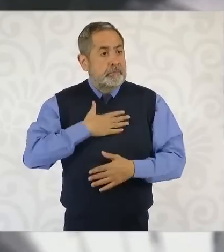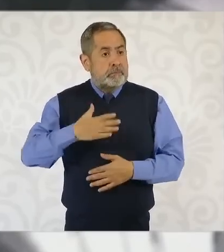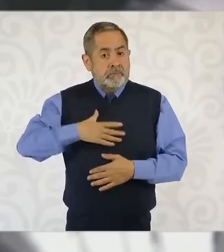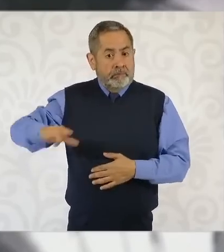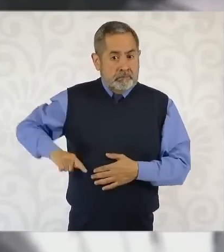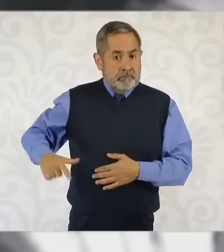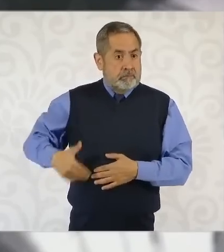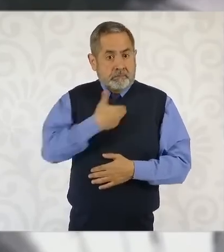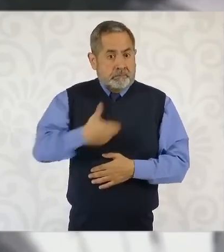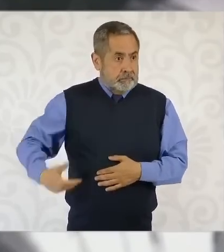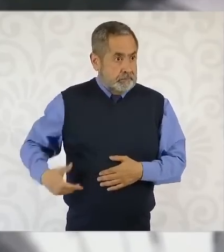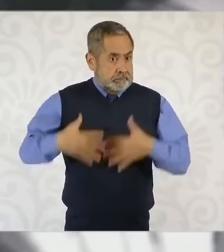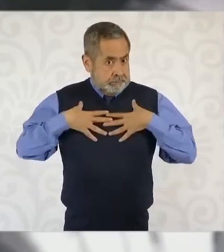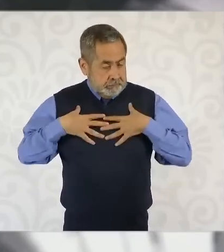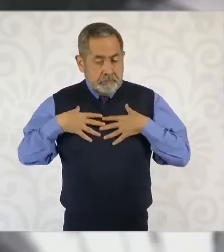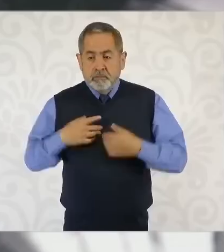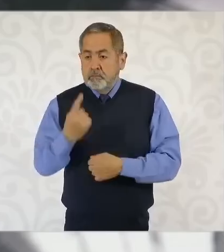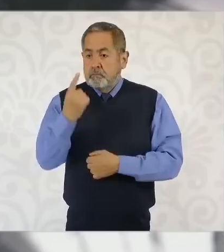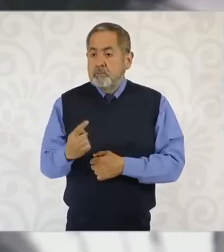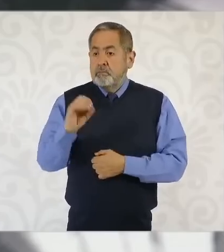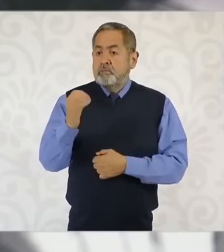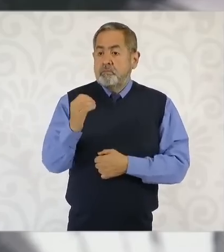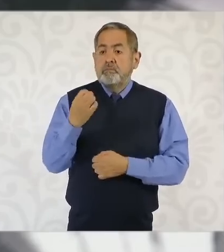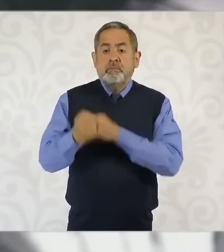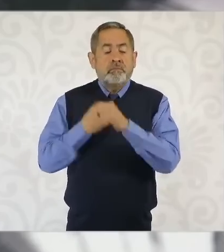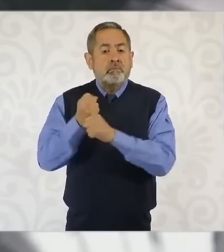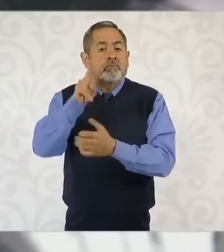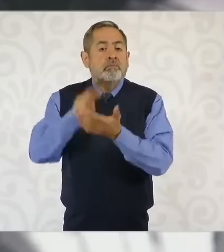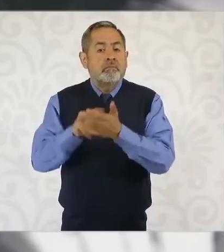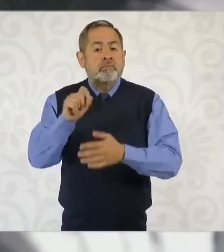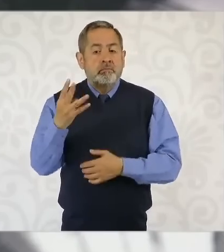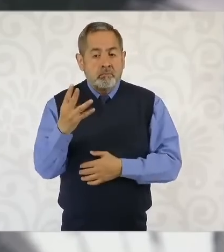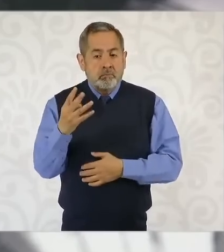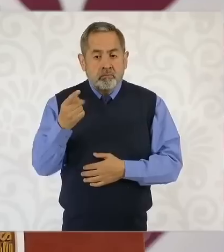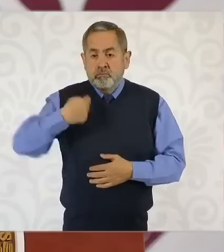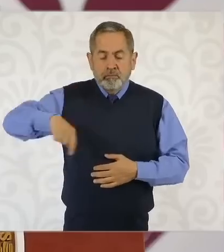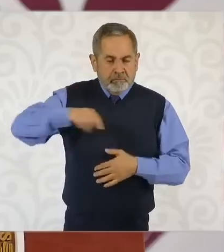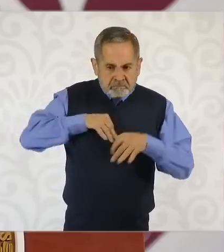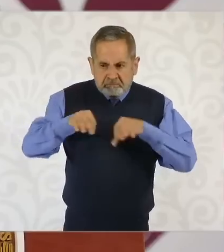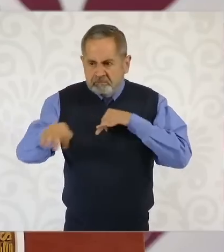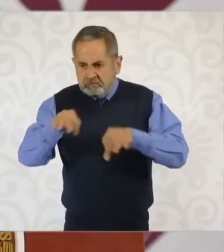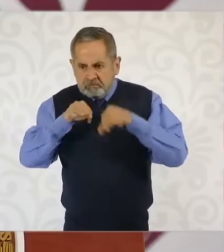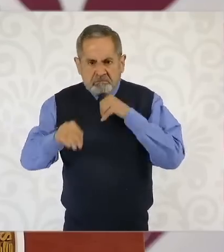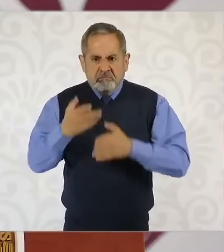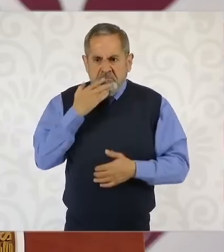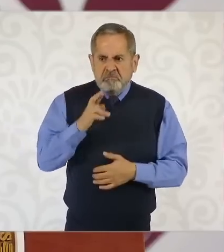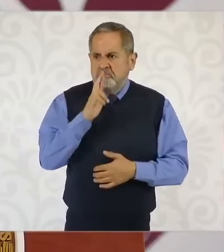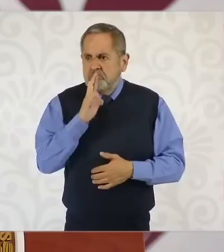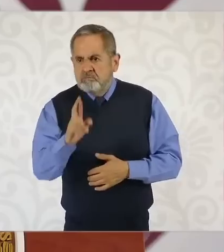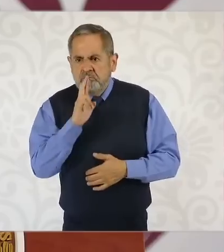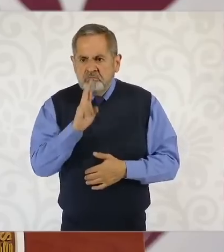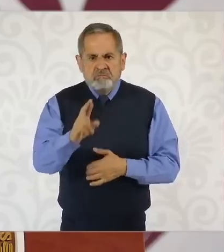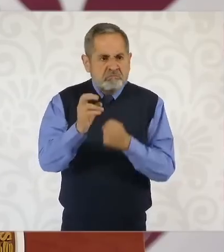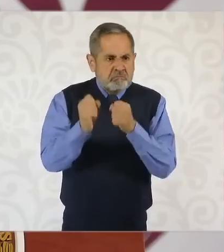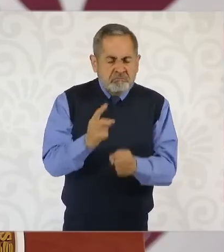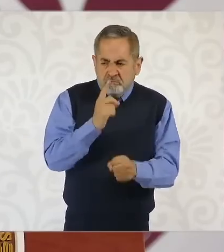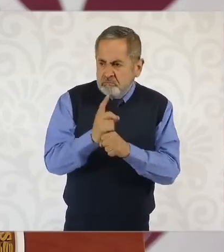el primero de octubre de 2024 hemos trabajado y dado resultados en materia de seguridad por